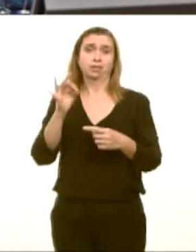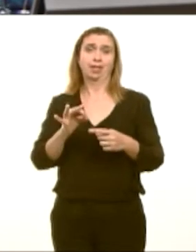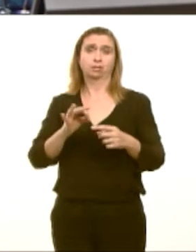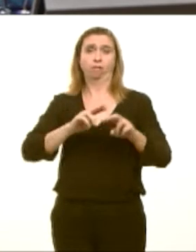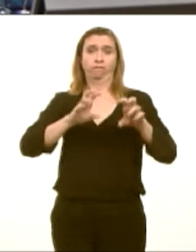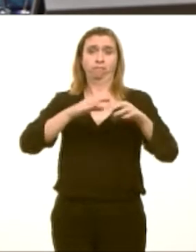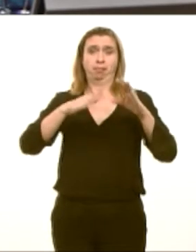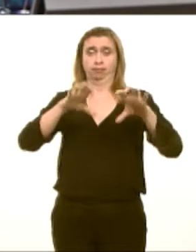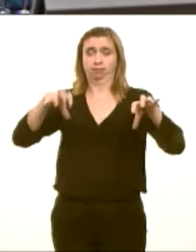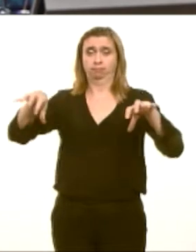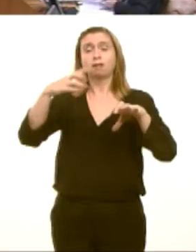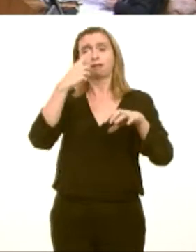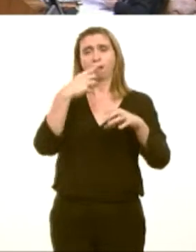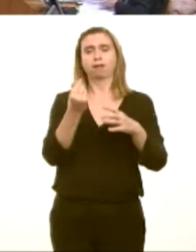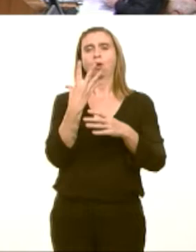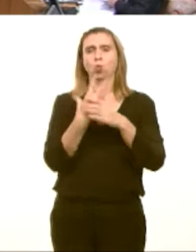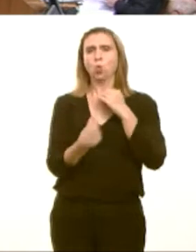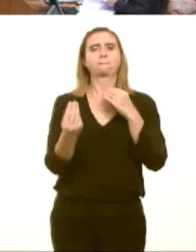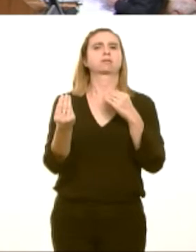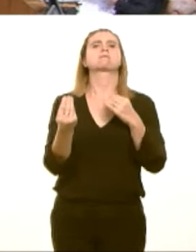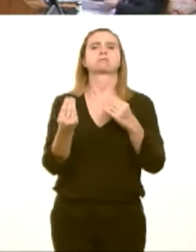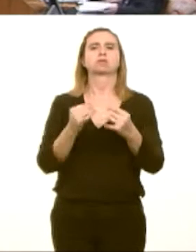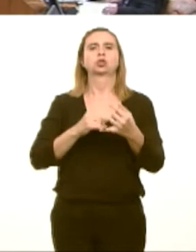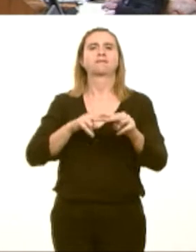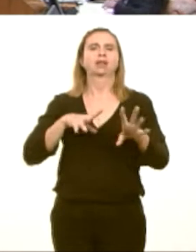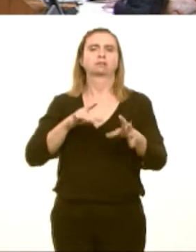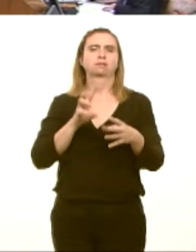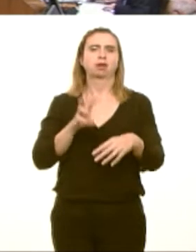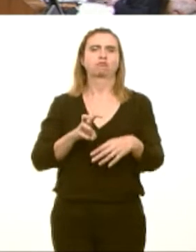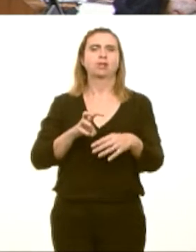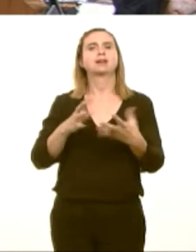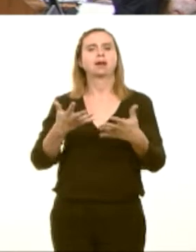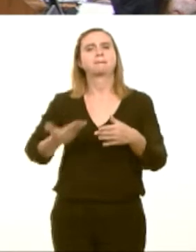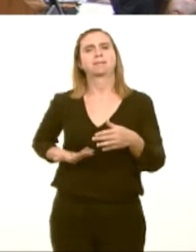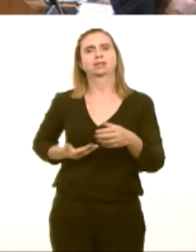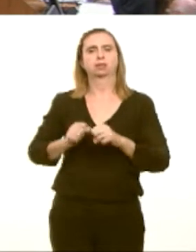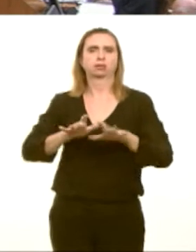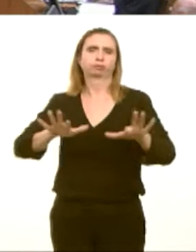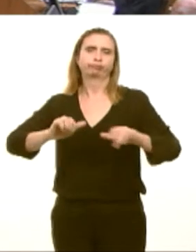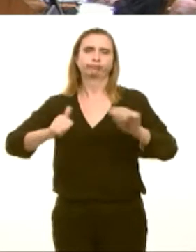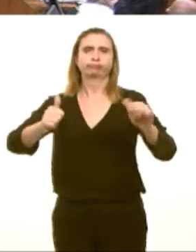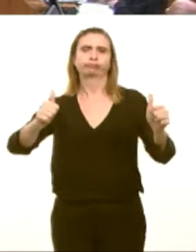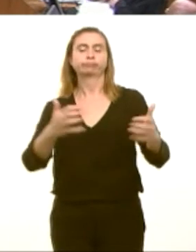Cymru a darpariaeth fasnachol. Llyr Gruffydd: Mae cyflwyno band llydan Cyflymu Cymru, wrth gwrs, wedi cael ei gohirio mewn